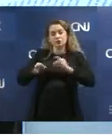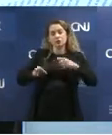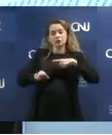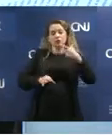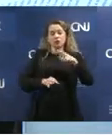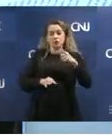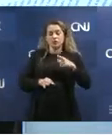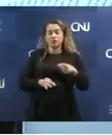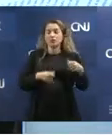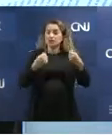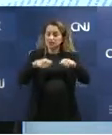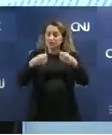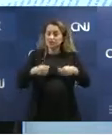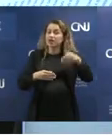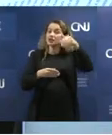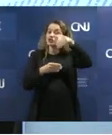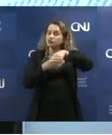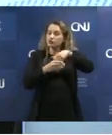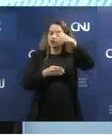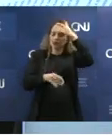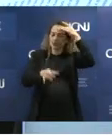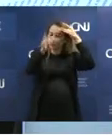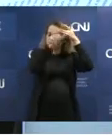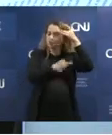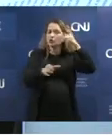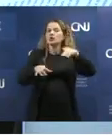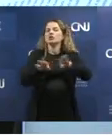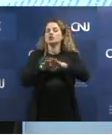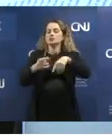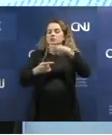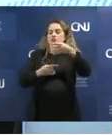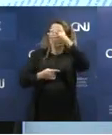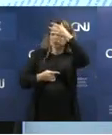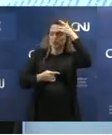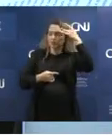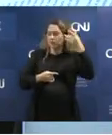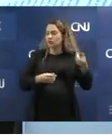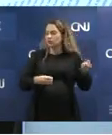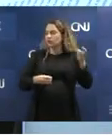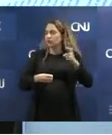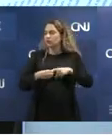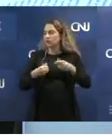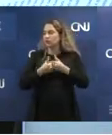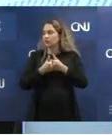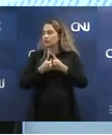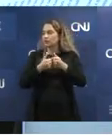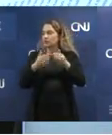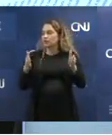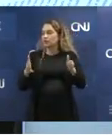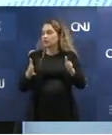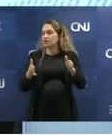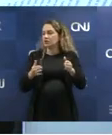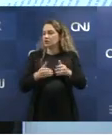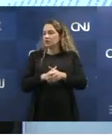O voto do corregedor e de outros desembargadores foram pela abertura do PAD, mas não se obteve a maioria absoluta.